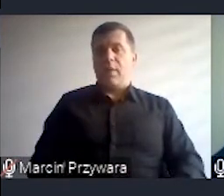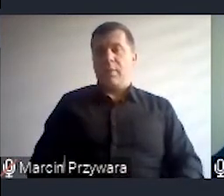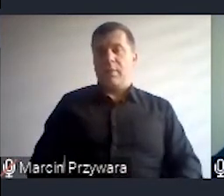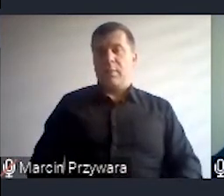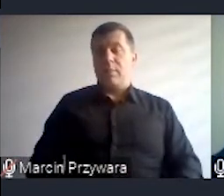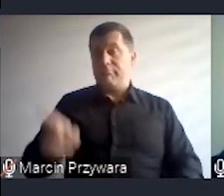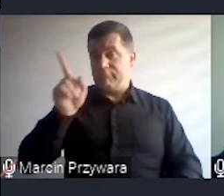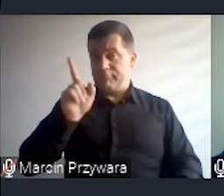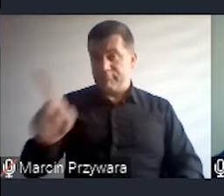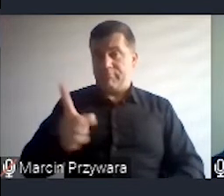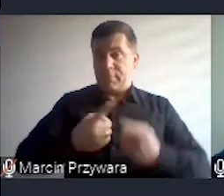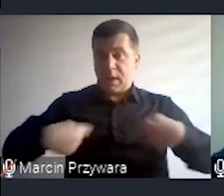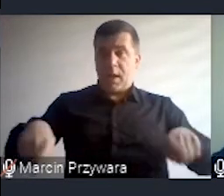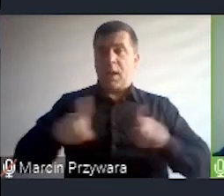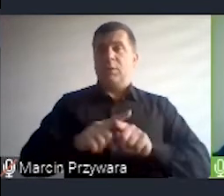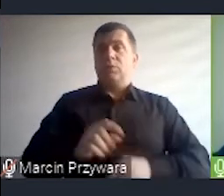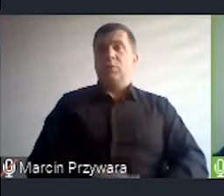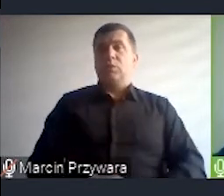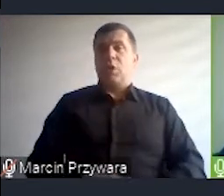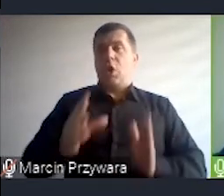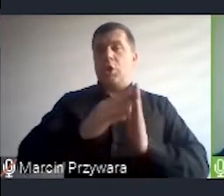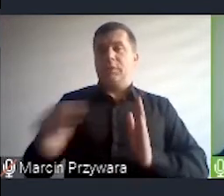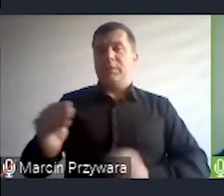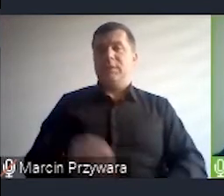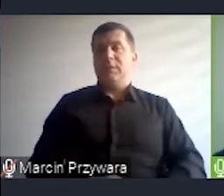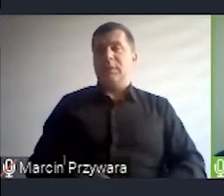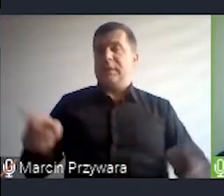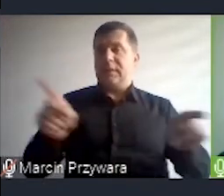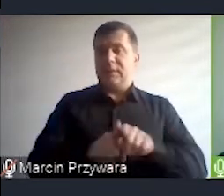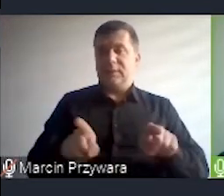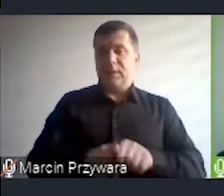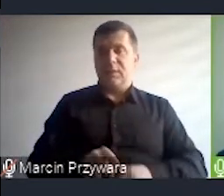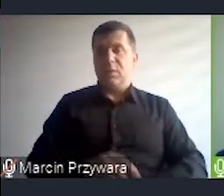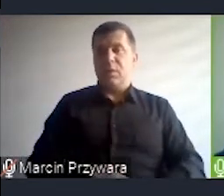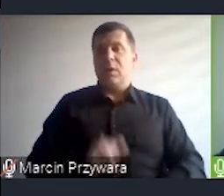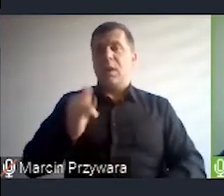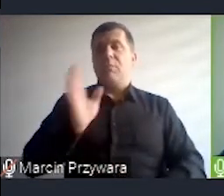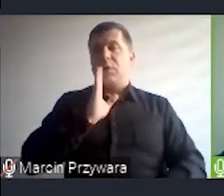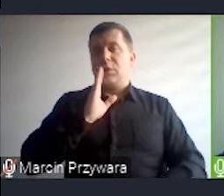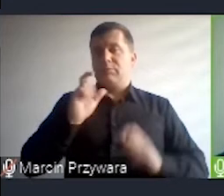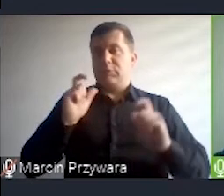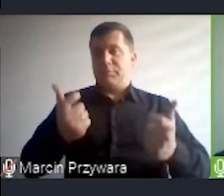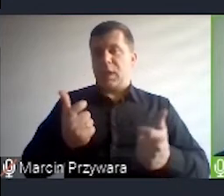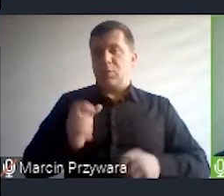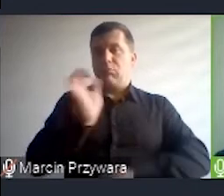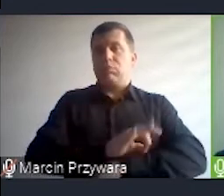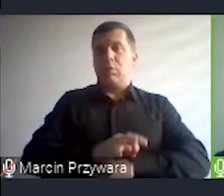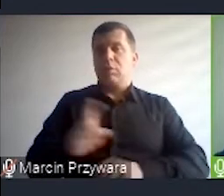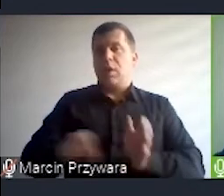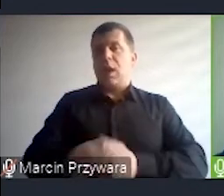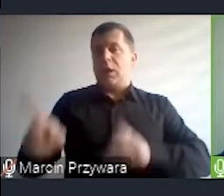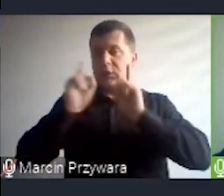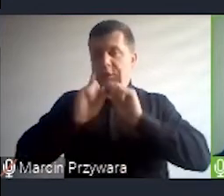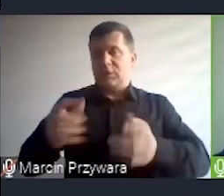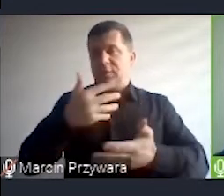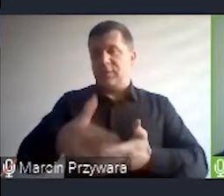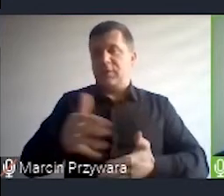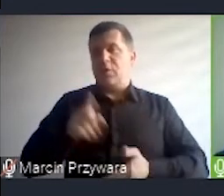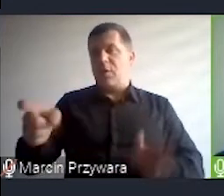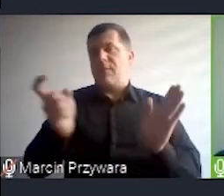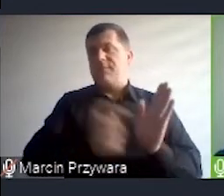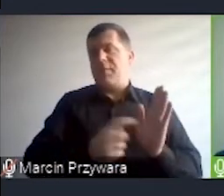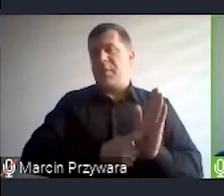Tam realizuje się odpisy tak samo jak w przypadku projektów na rzeczywistych wydatkach – bo tego wymagają przepisy krajowe,